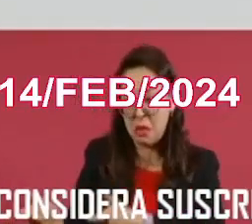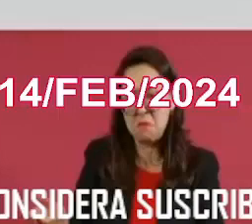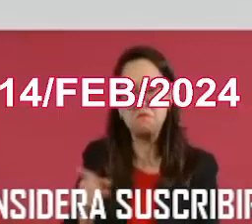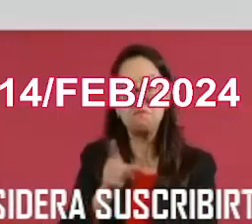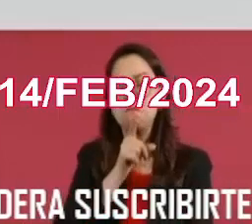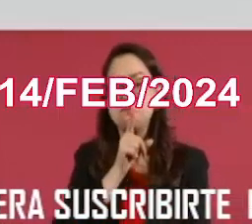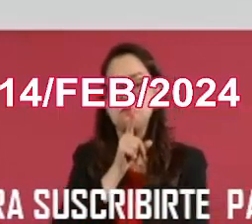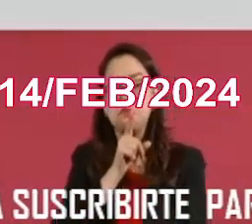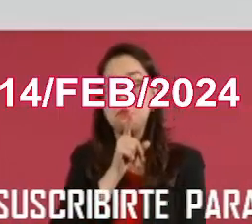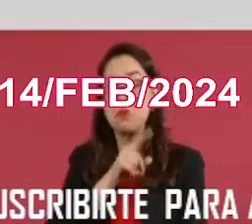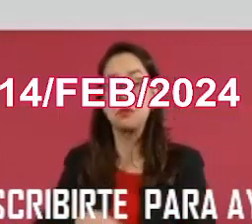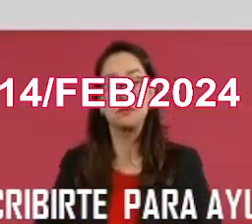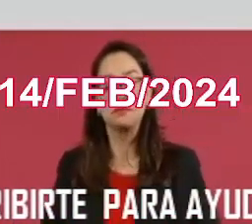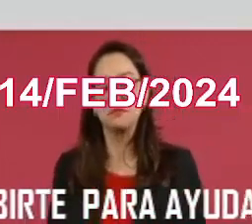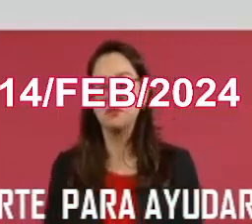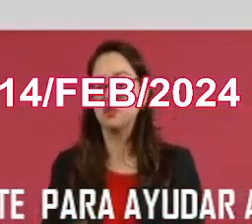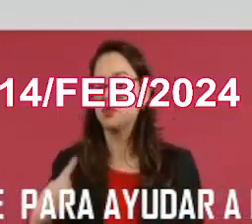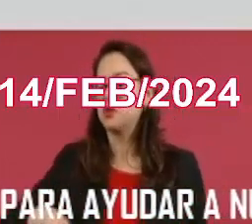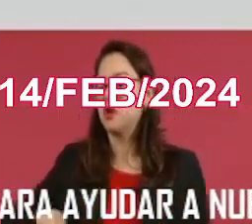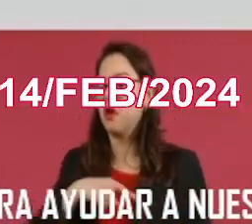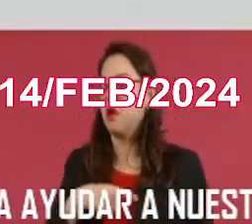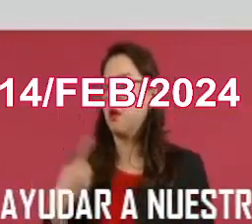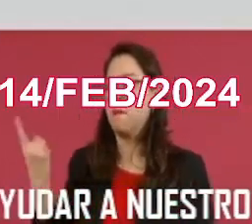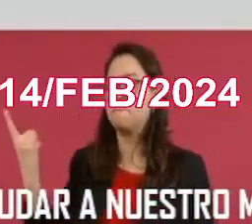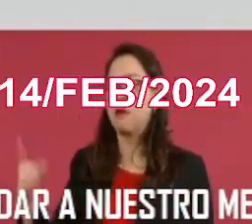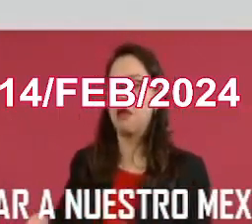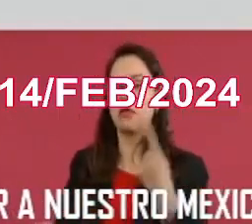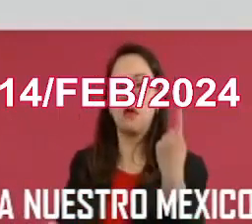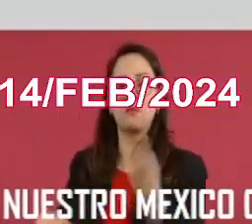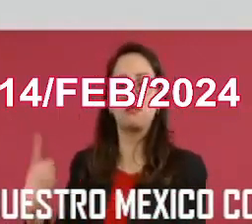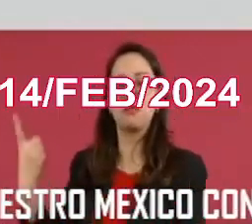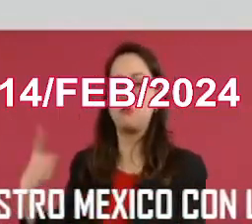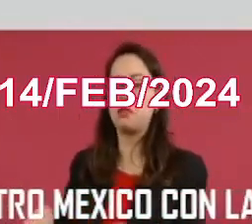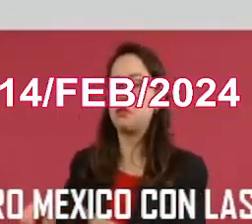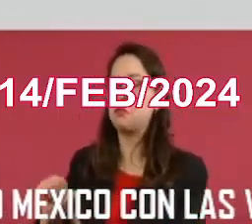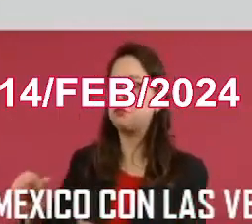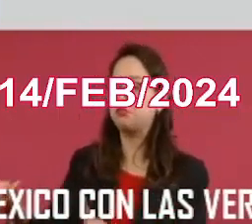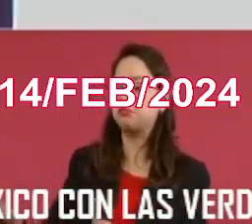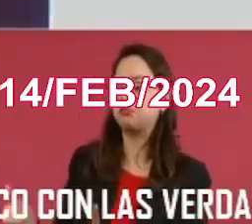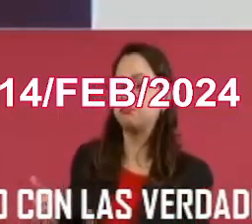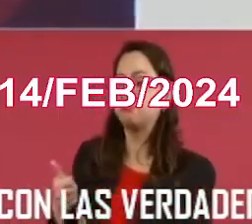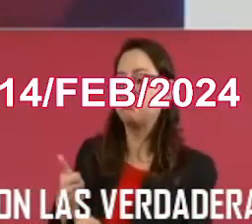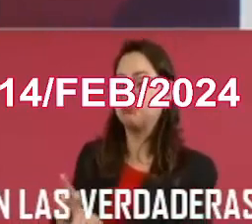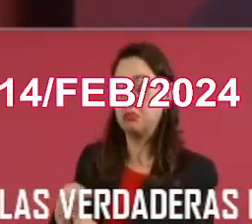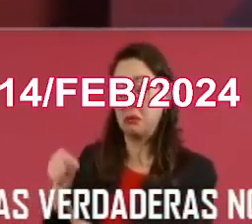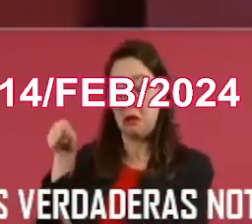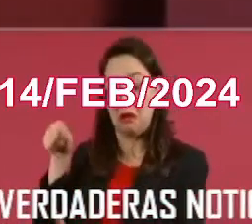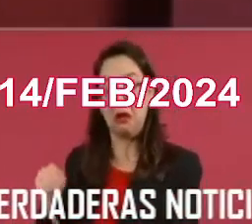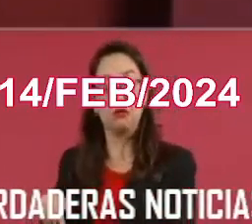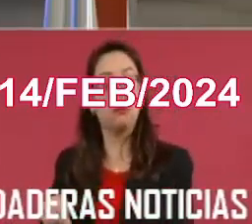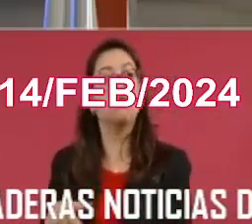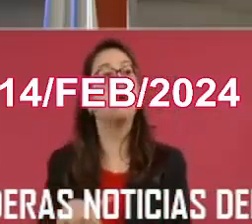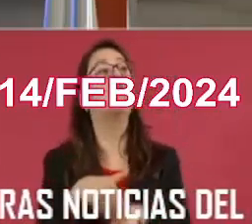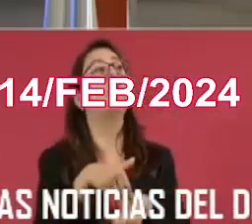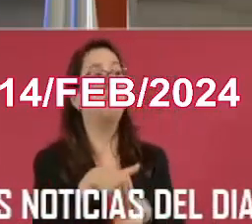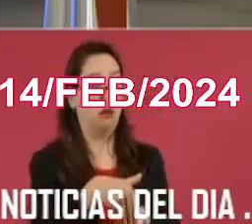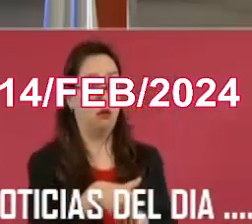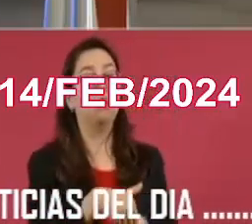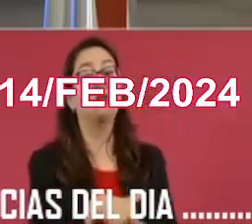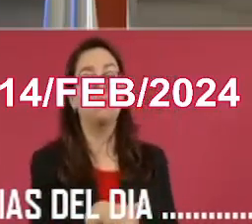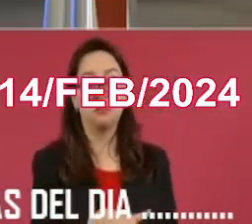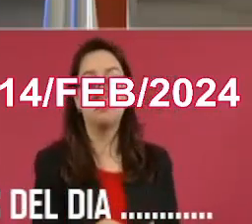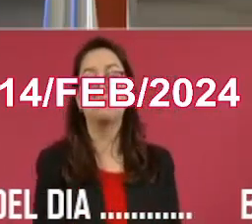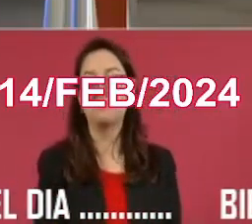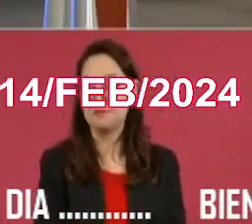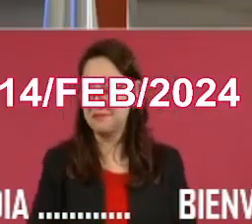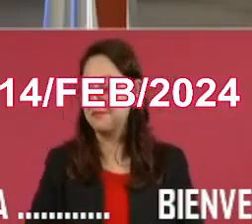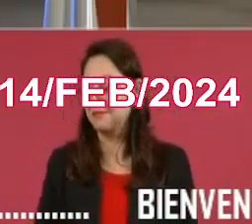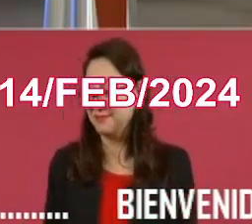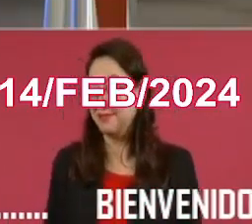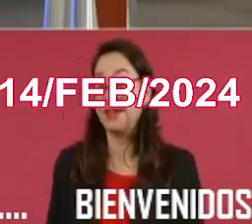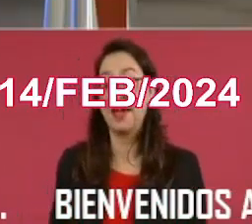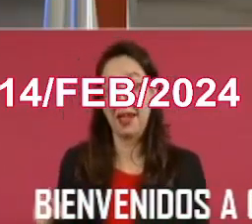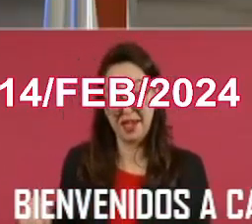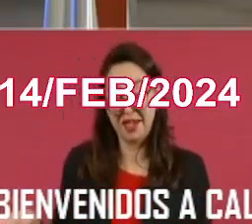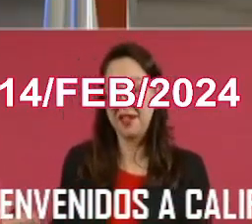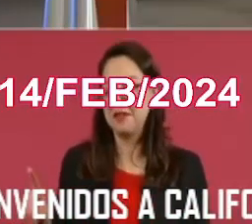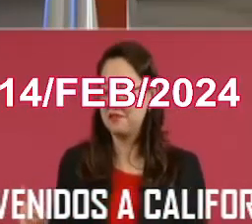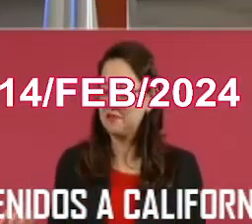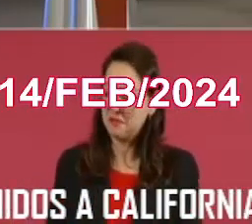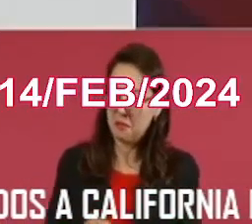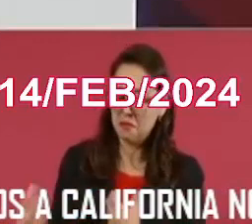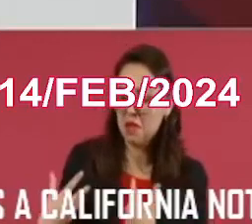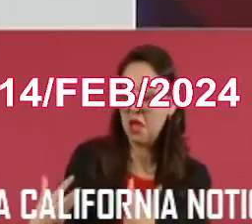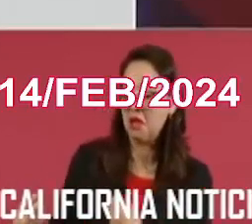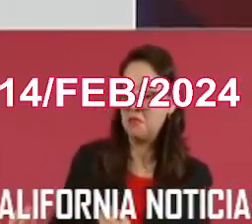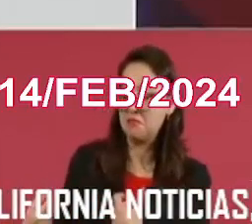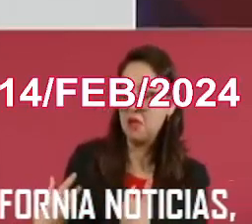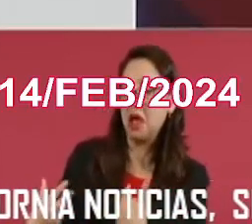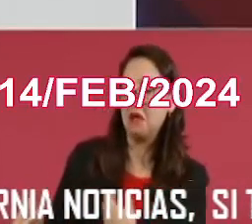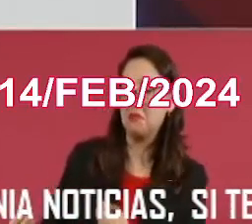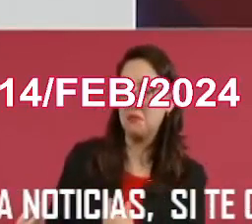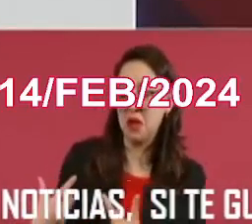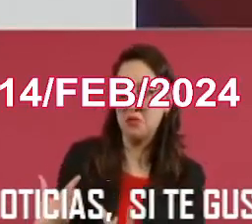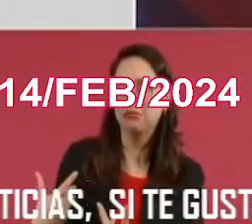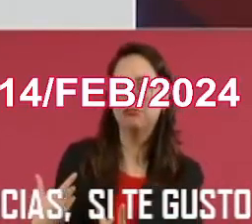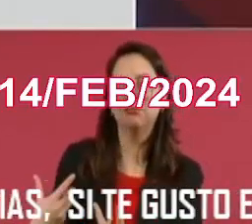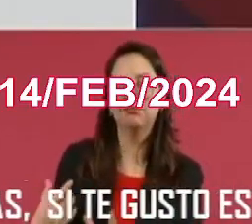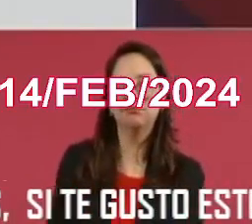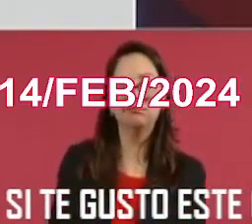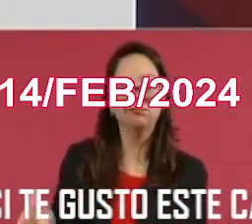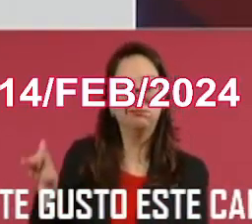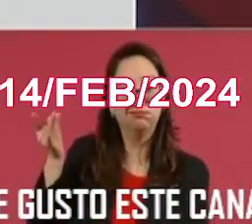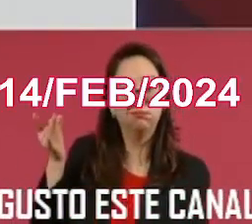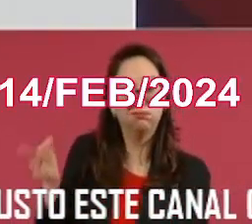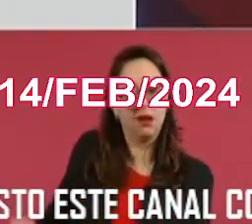lo harán mejor y más radicalmente que lo que nosotros mismos podríamos haberlo hecho le